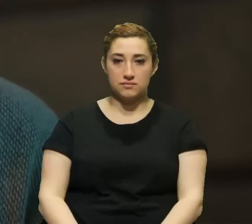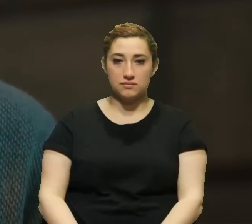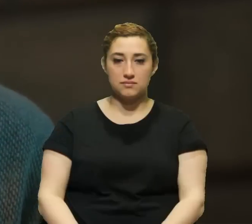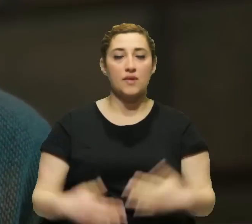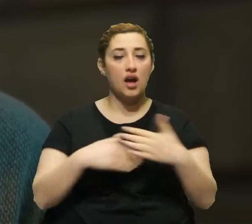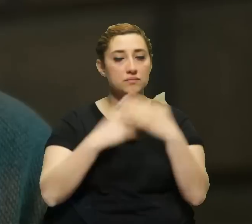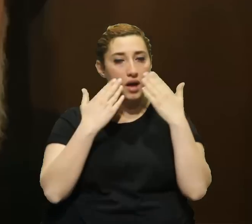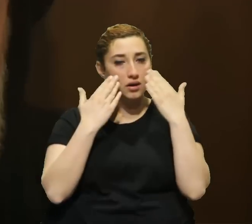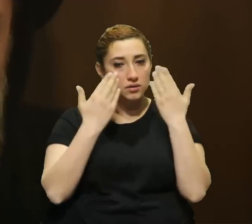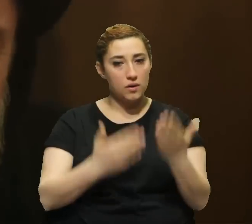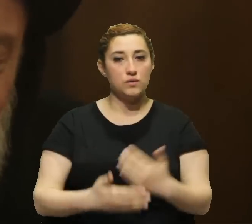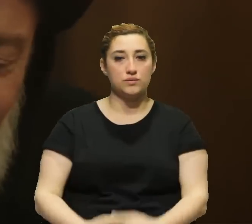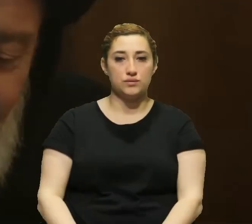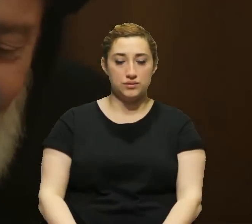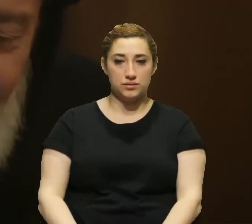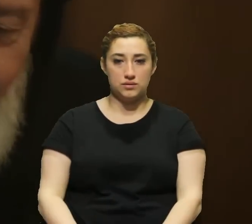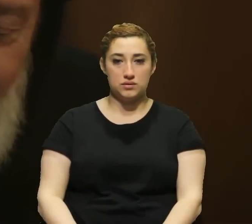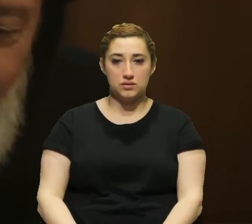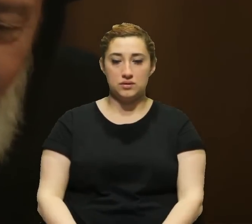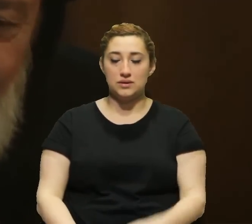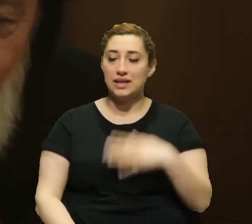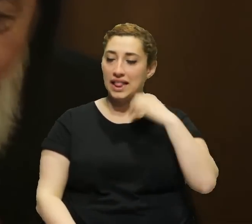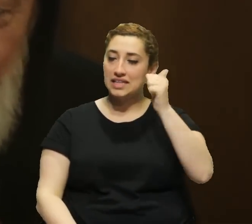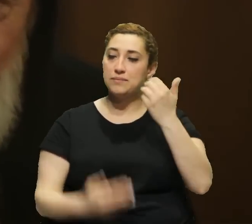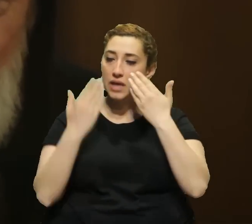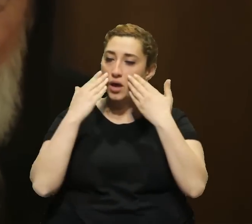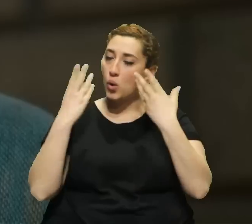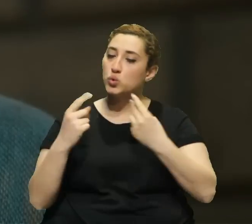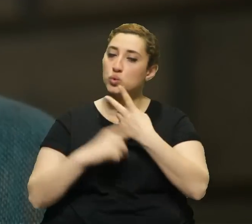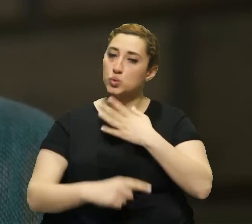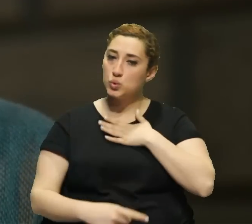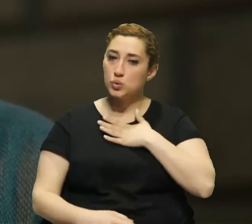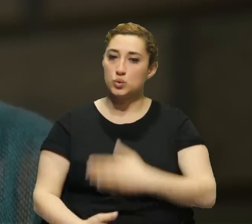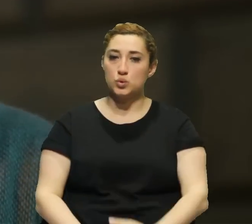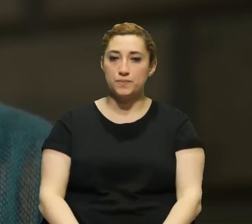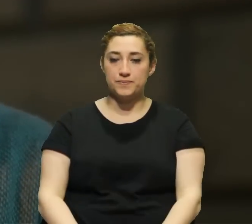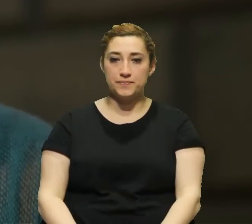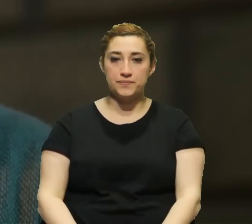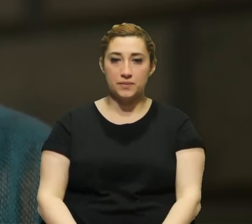Akşamınız hayrolsun. Akıbetimiz hayrolsun Yunus'um.